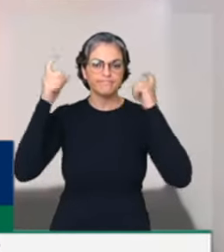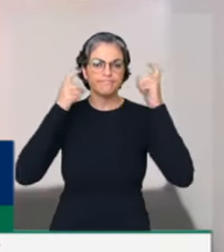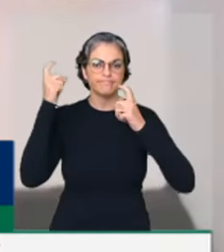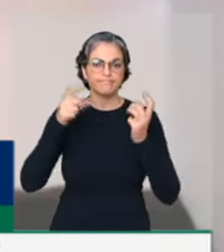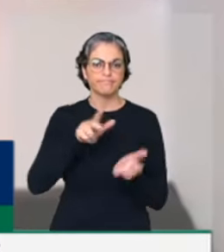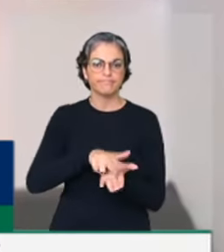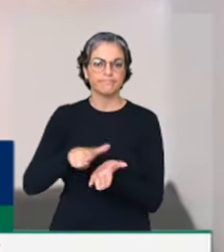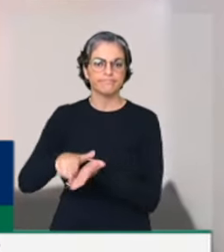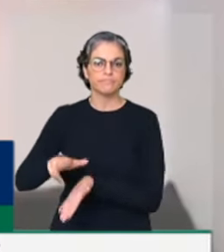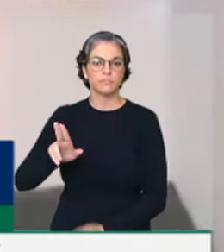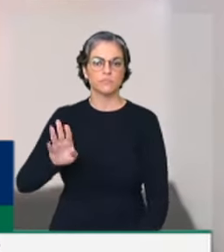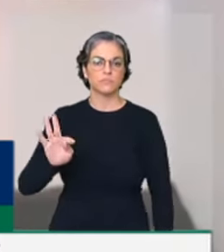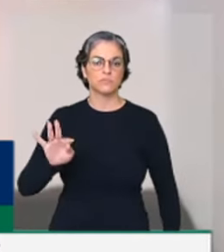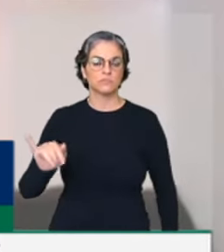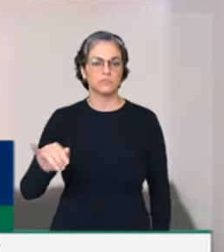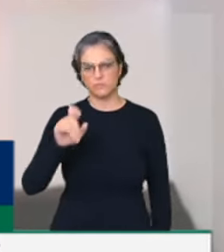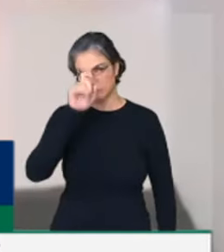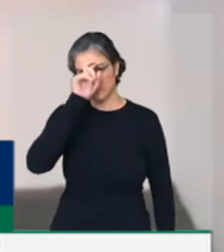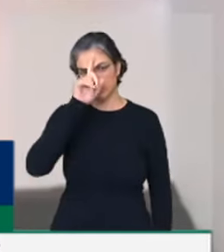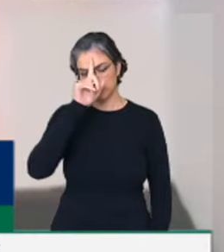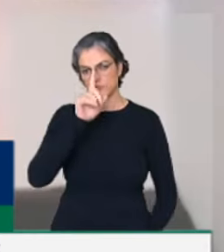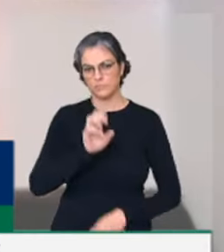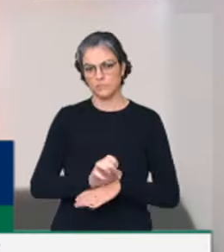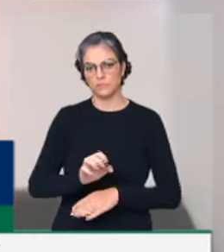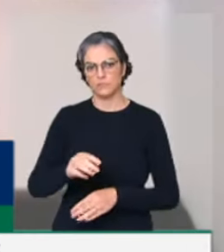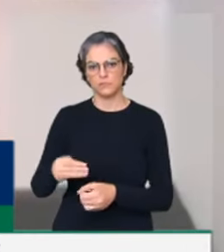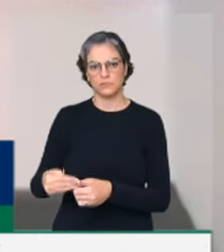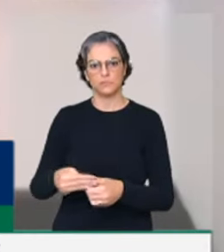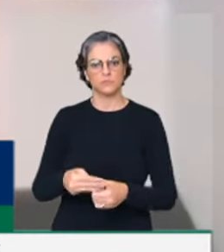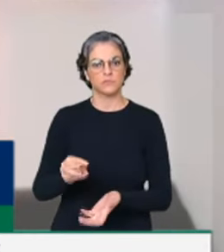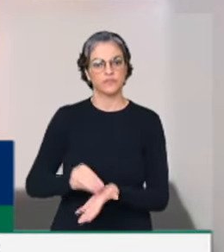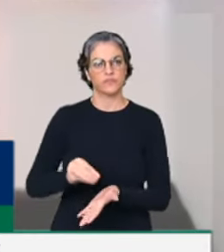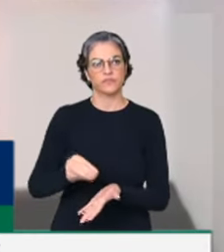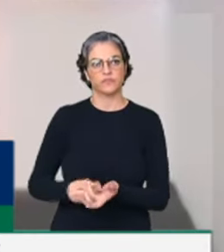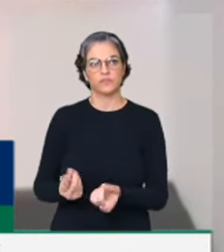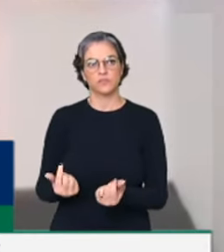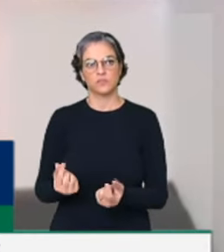PREOCUPA QUE NÓS NÃO TENHAMOS UM LIMITE ORÇAMENTÁRIO PARA ESTA ISENÇÃO, O LIMITE DE VALOR,